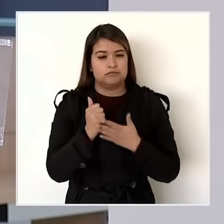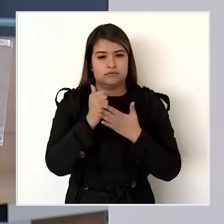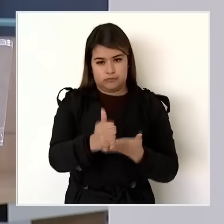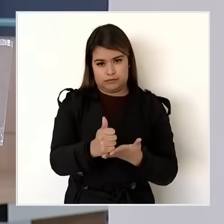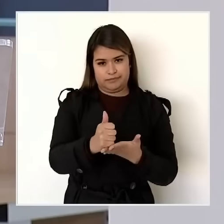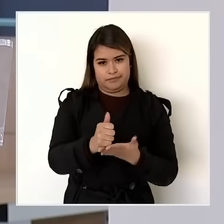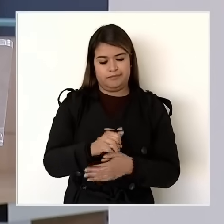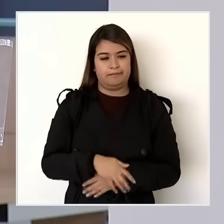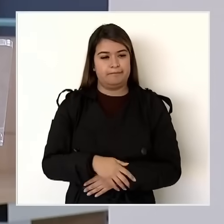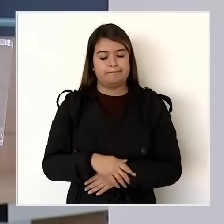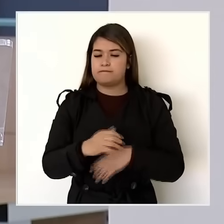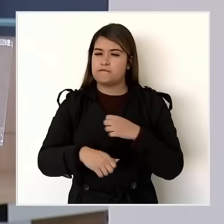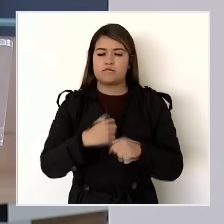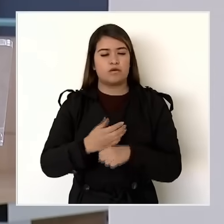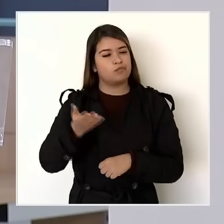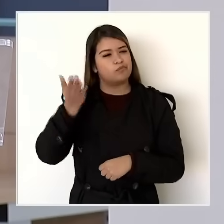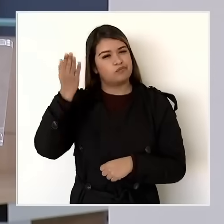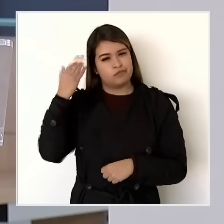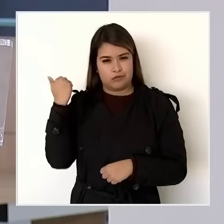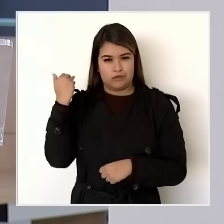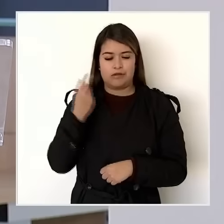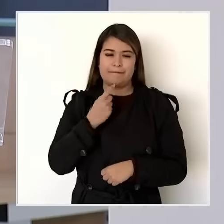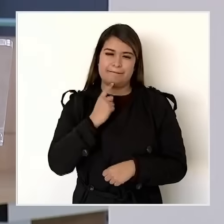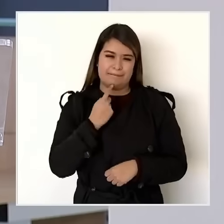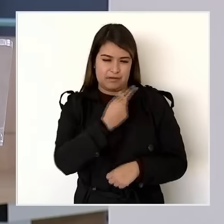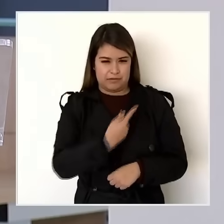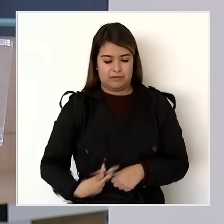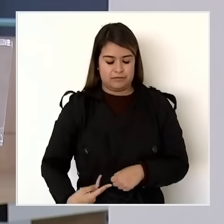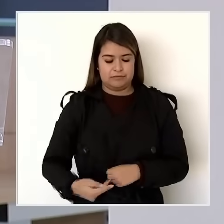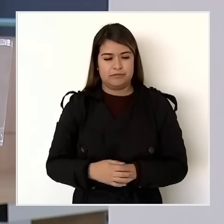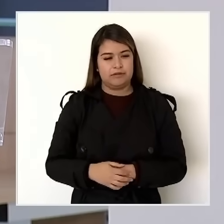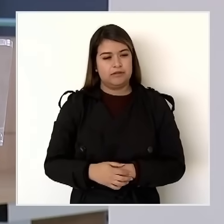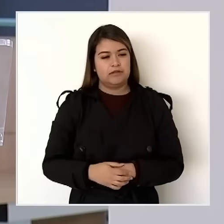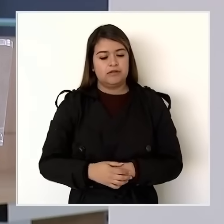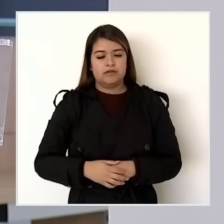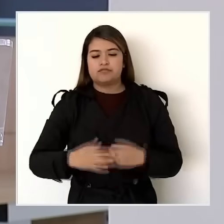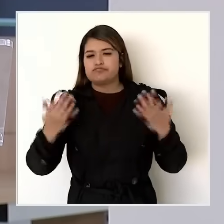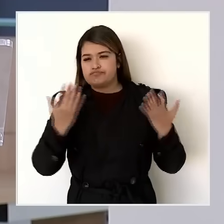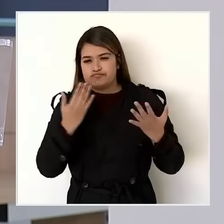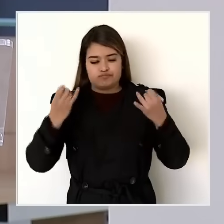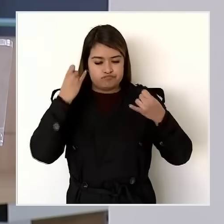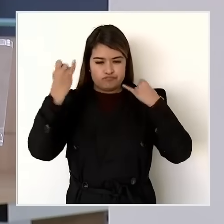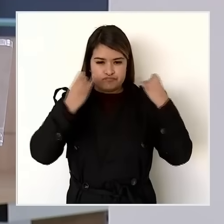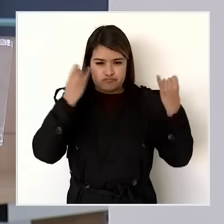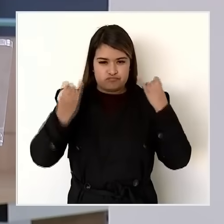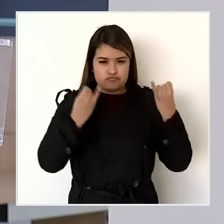diseñó esta estas instalaciones junto con la construcción de una nueva institución que es